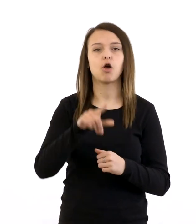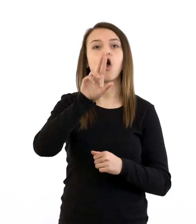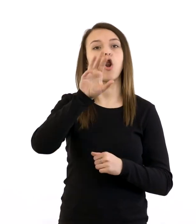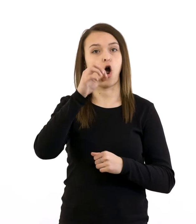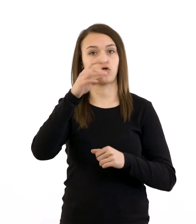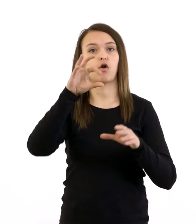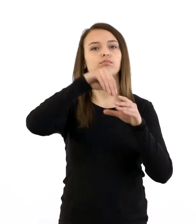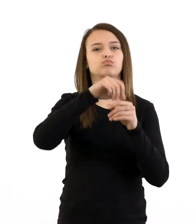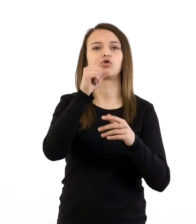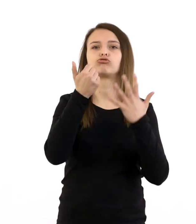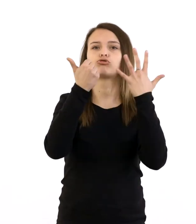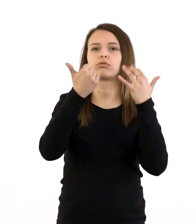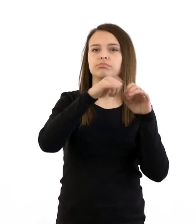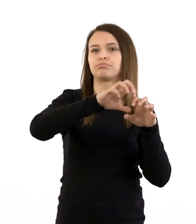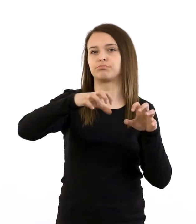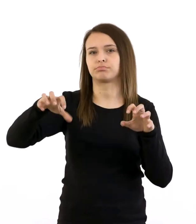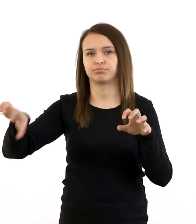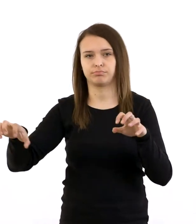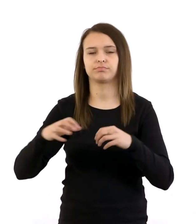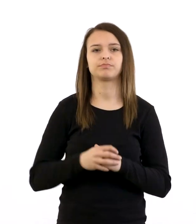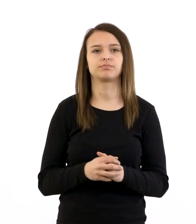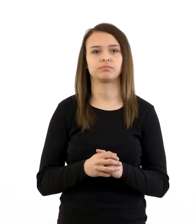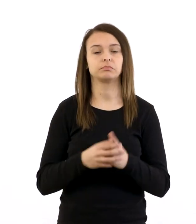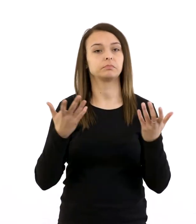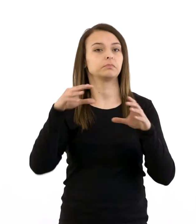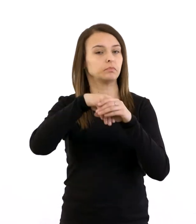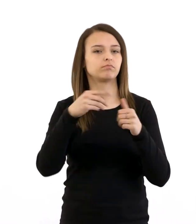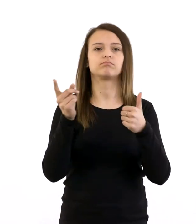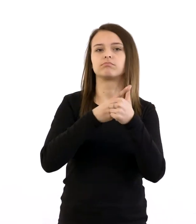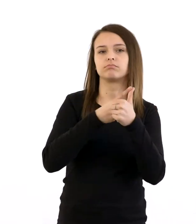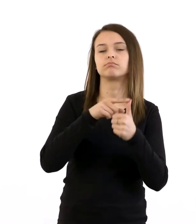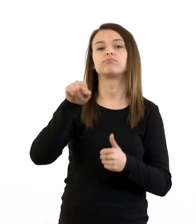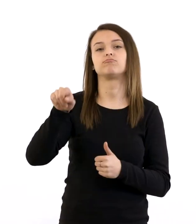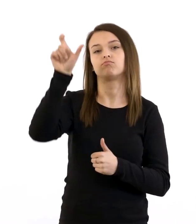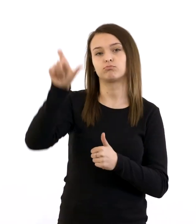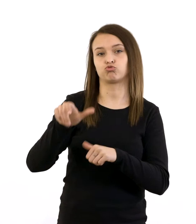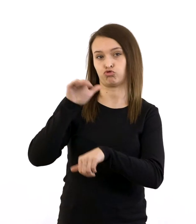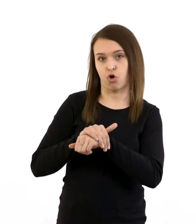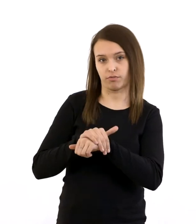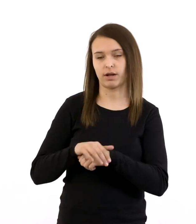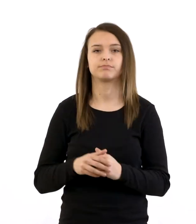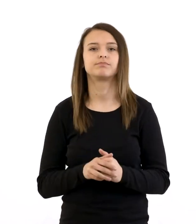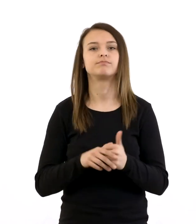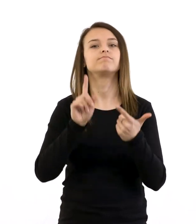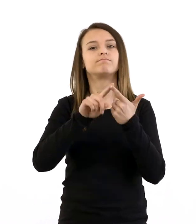RODO wymienia aż 6 zasad prawnych przetwarzania danych osobowych. Są to: zgoda osoby;